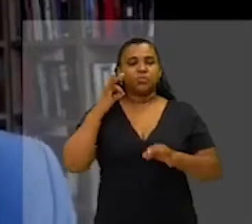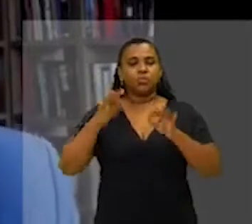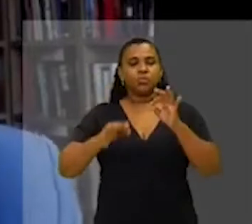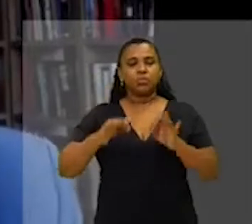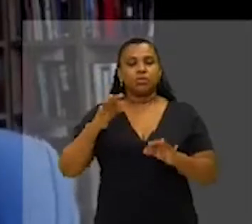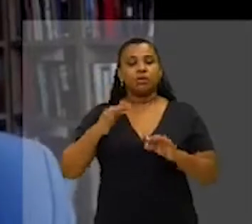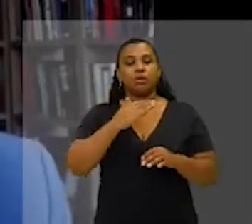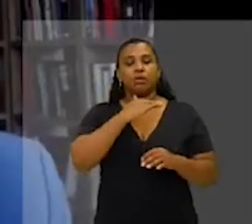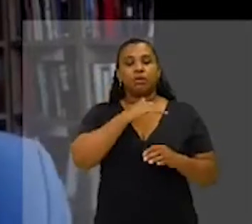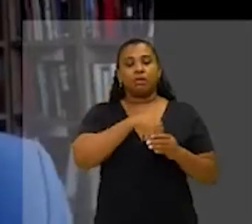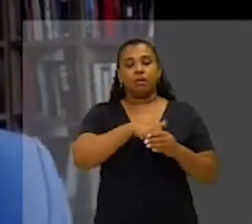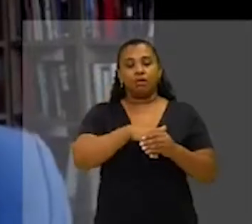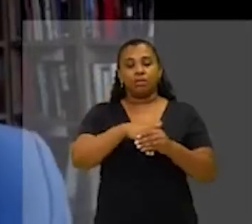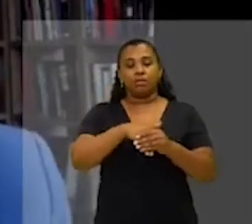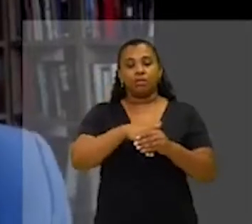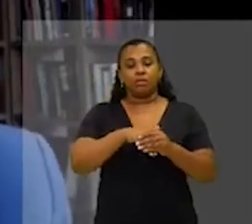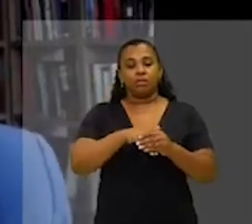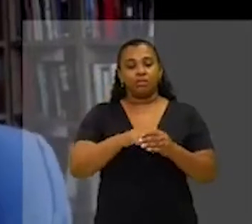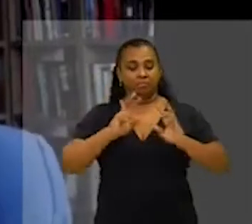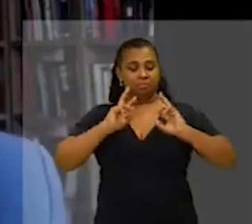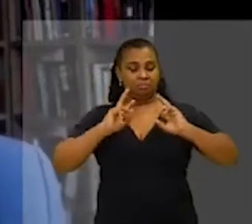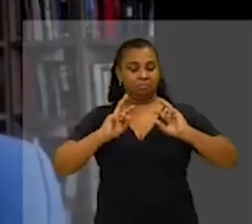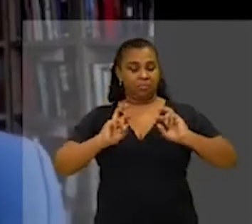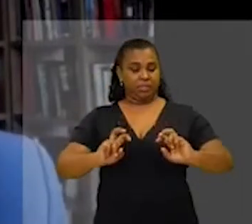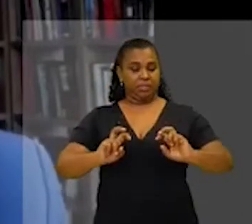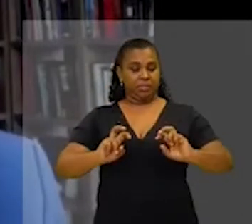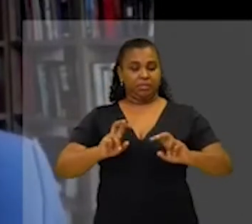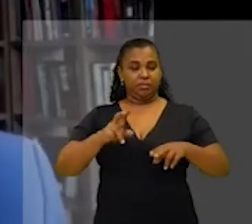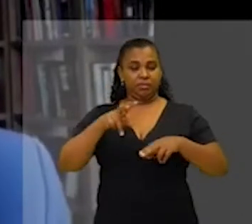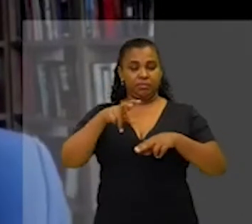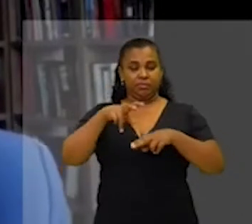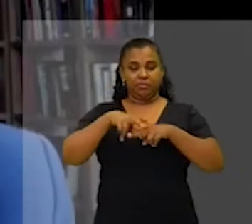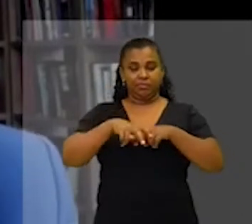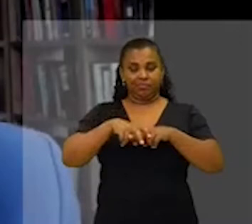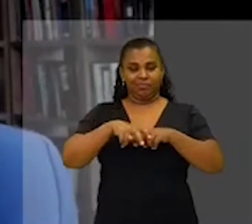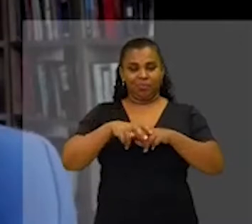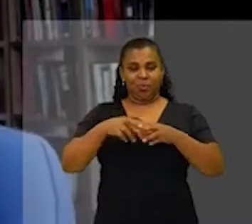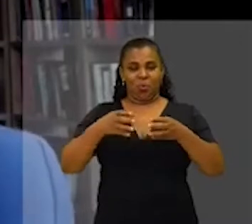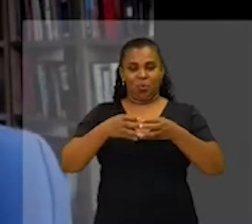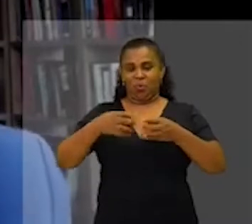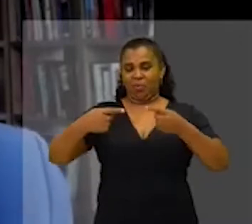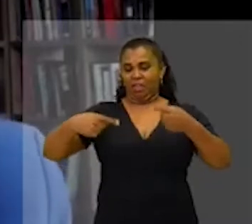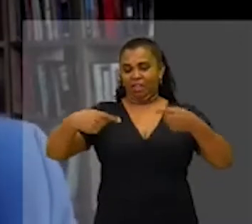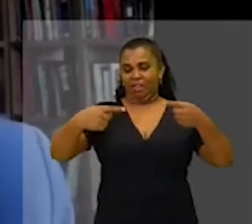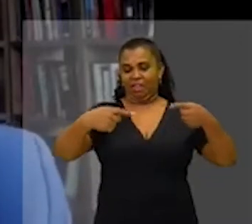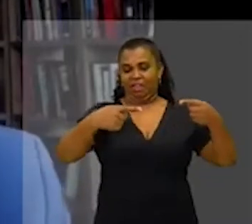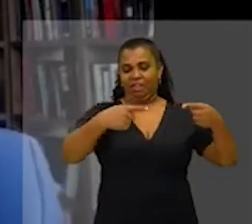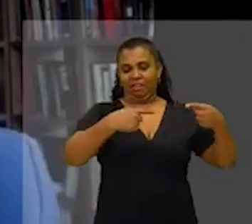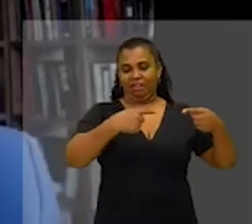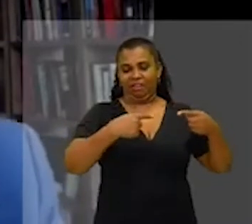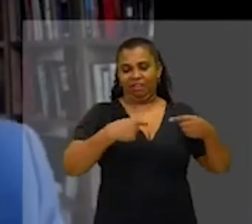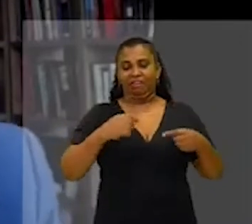que como vocês percebem estou aqui no grupo do contencioso e sou uma acontecer Rosa eu digo